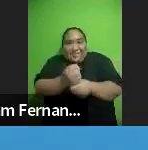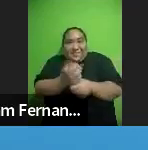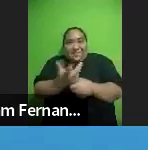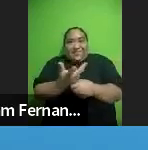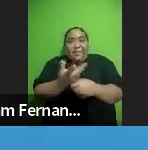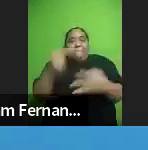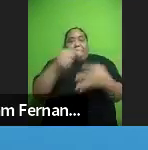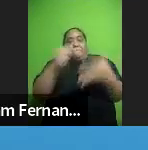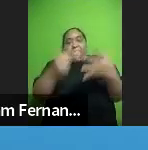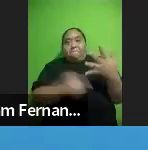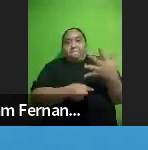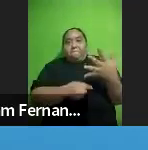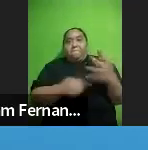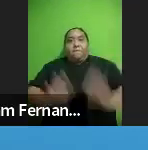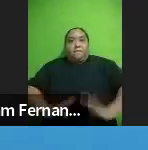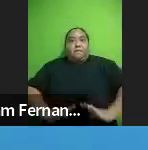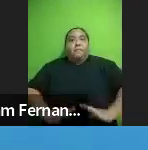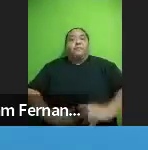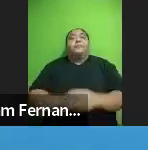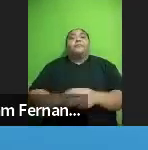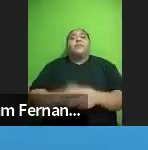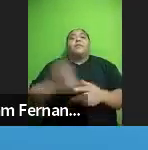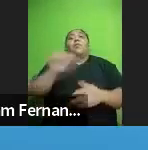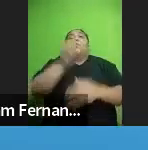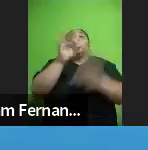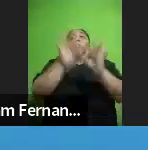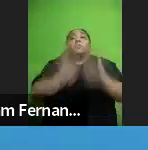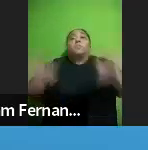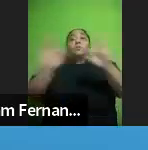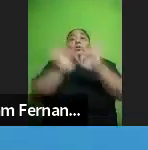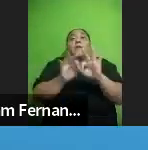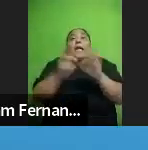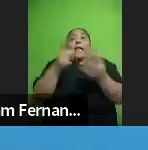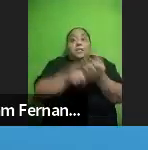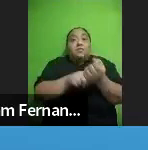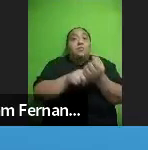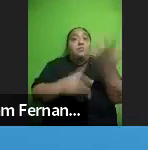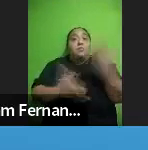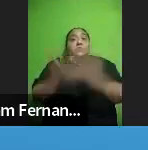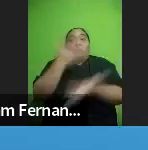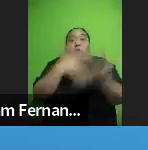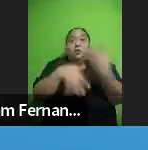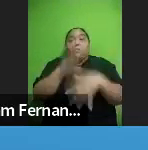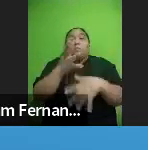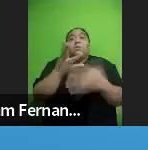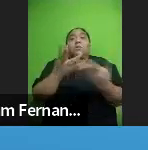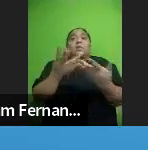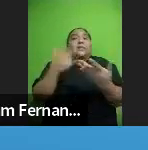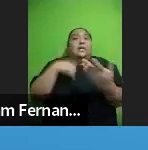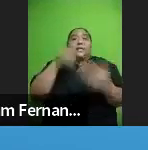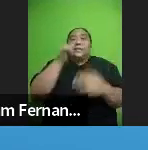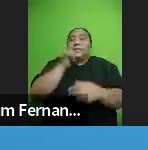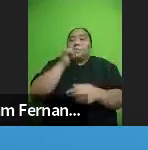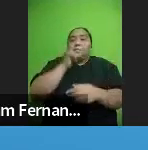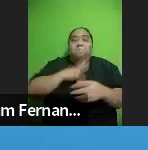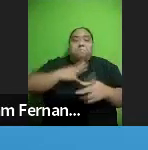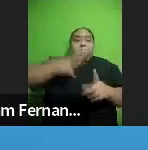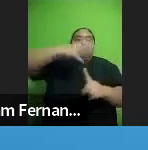ste, algún otro algún sonido. Y am. Otro de los de las de las cosas importantes es que la lengua de señas, pues se